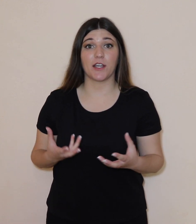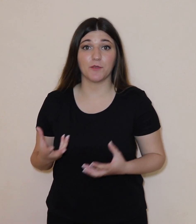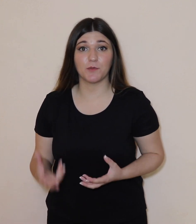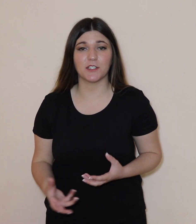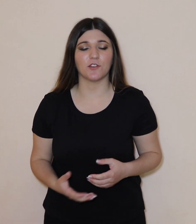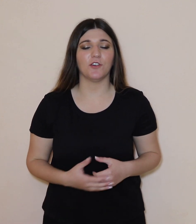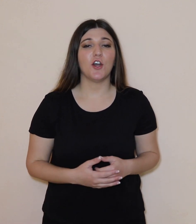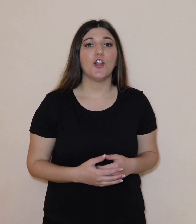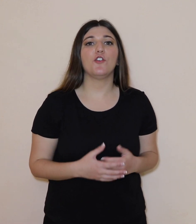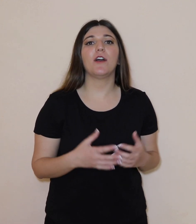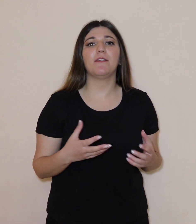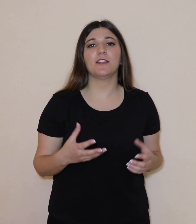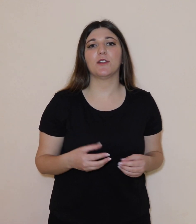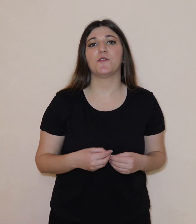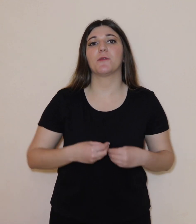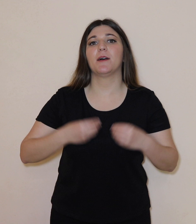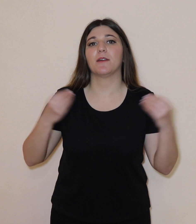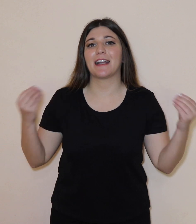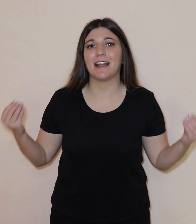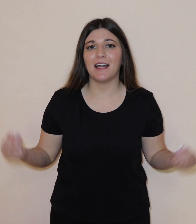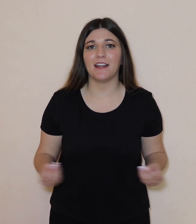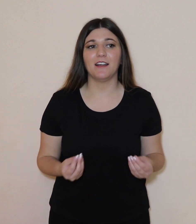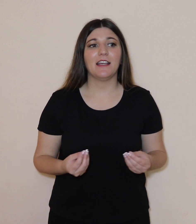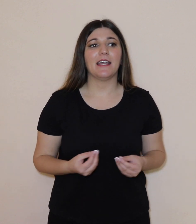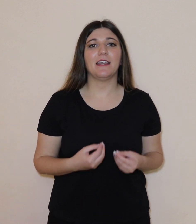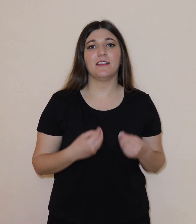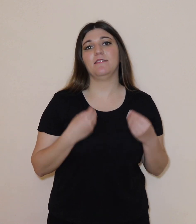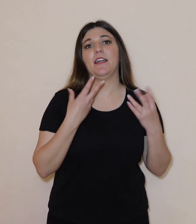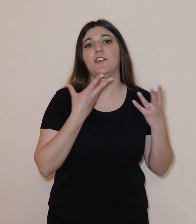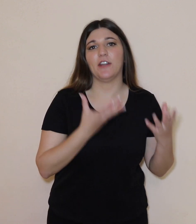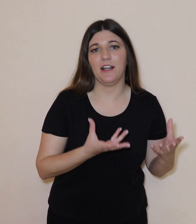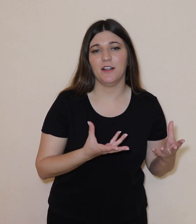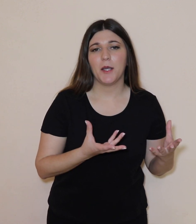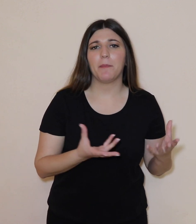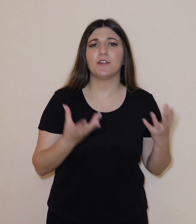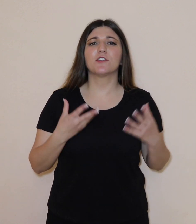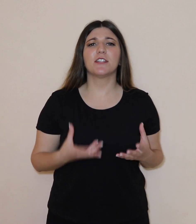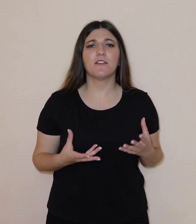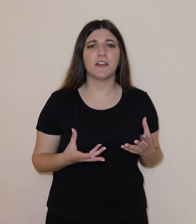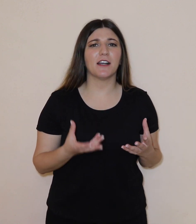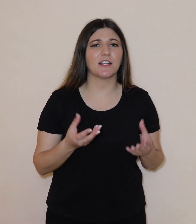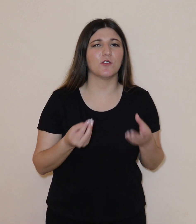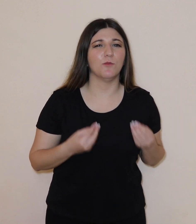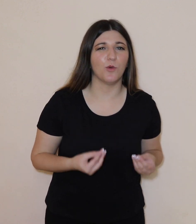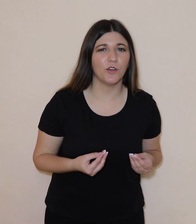que hemos visto no hablan de una forma clara en oral. ¿Pero esto significa que son mudos?